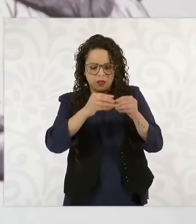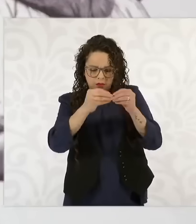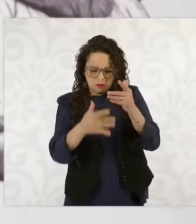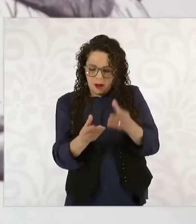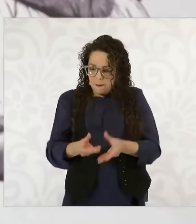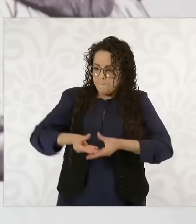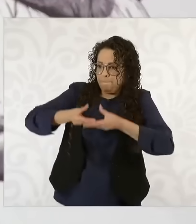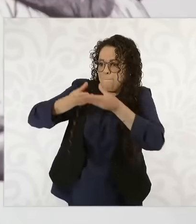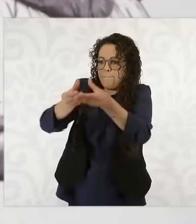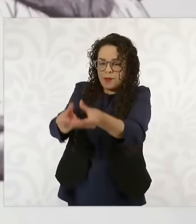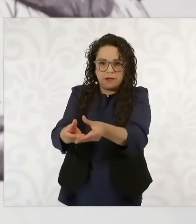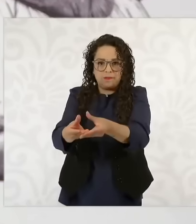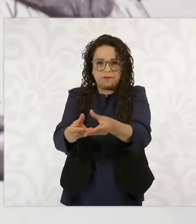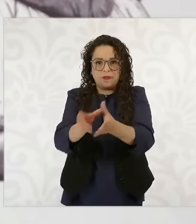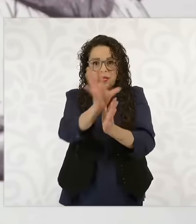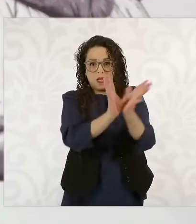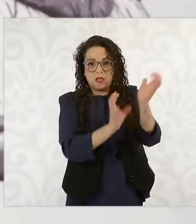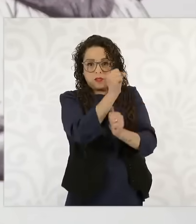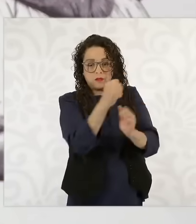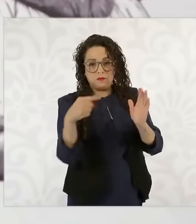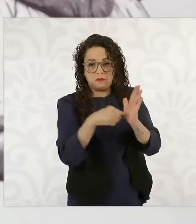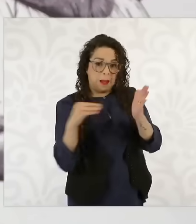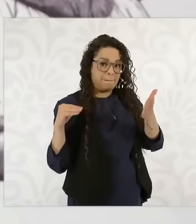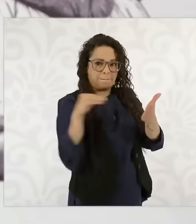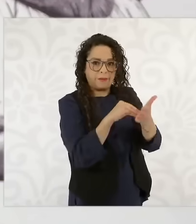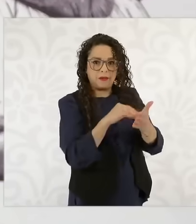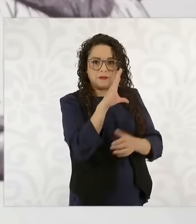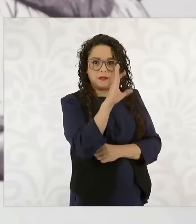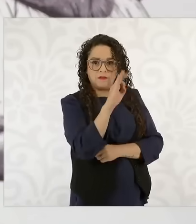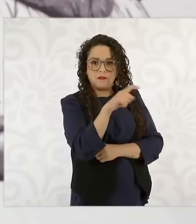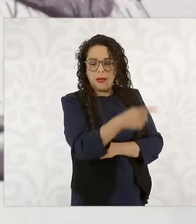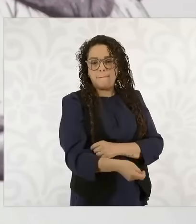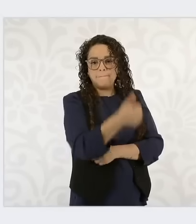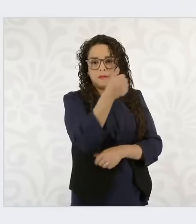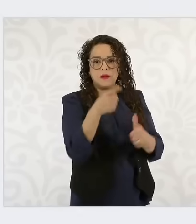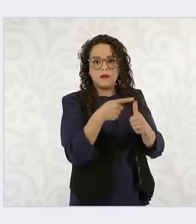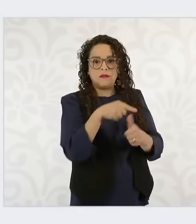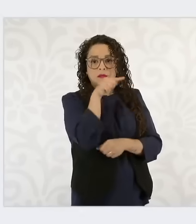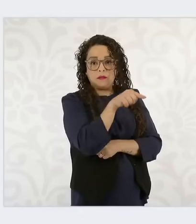la Constitución quede que Comisión Federal de Electricidad tiene prioridad para poder entrar.